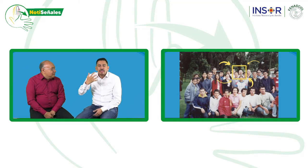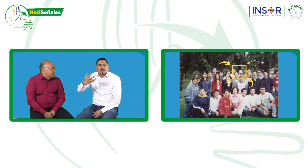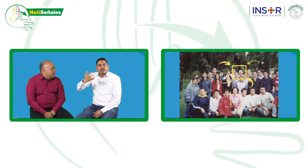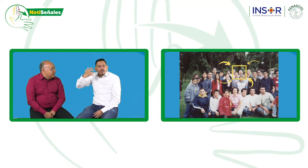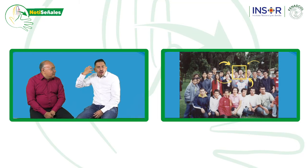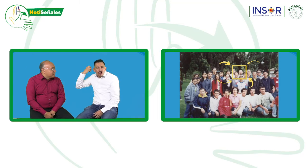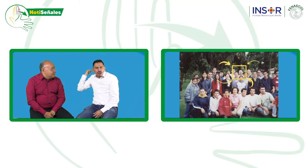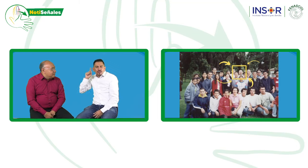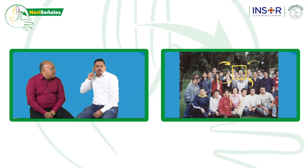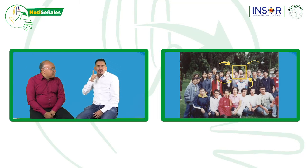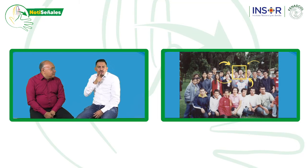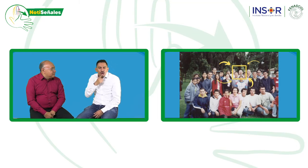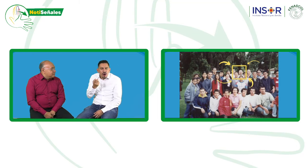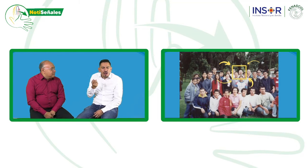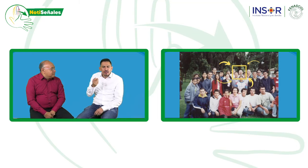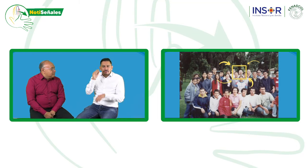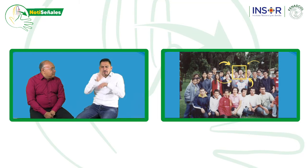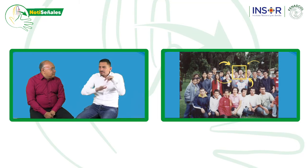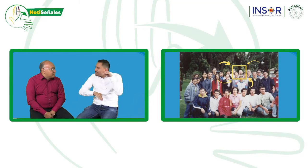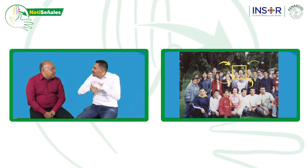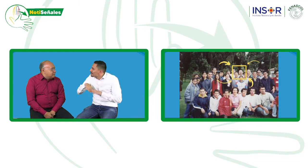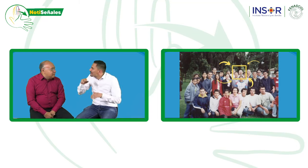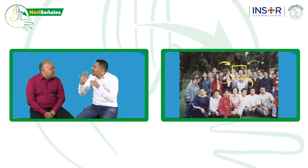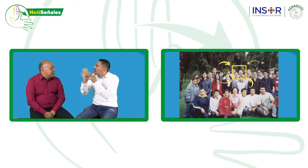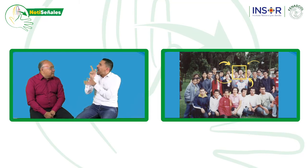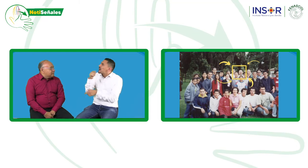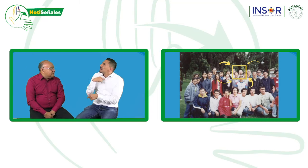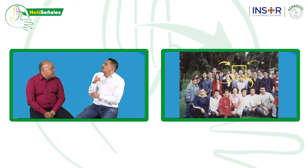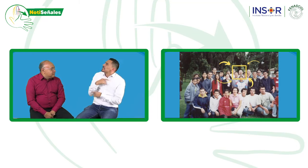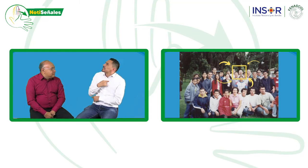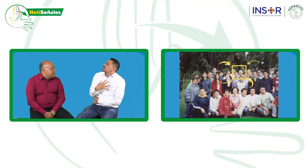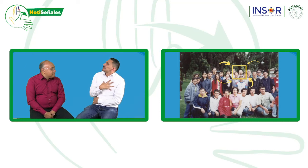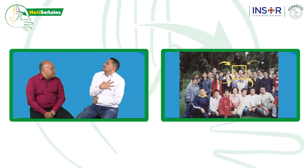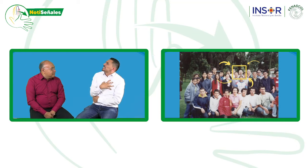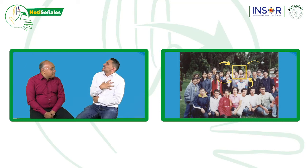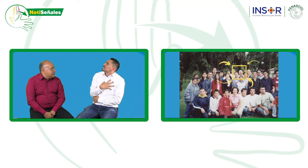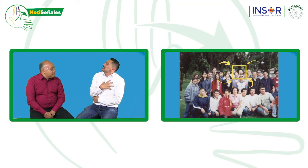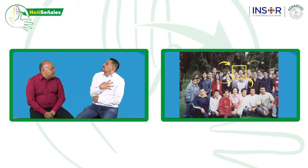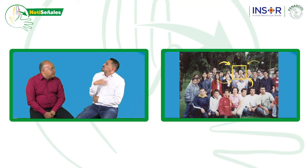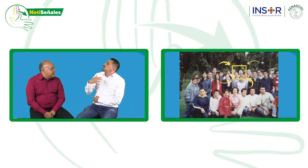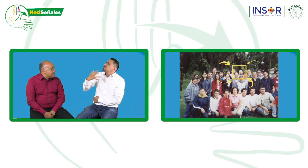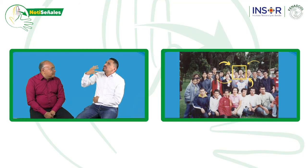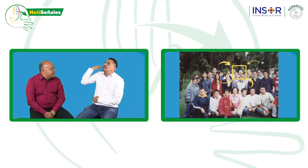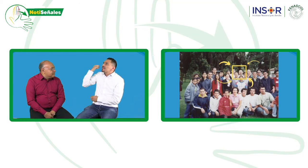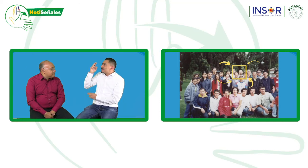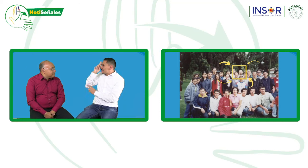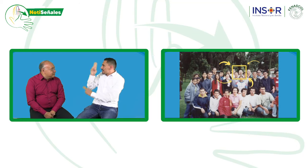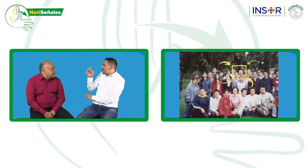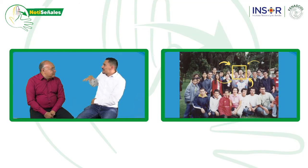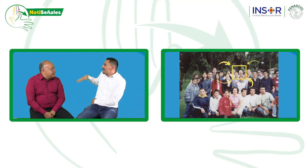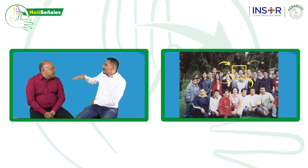asistí allí y precisamente allí estaba Joseph Murray Él empezó a hablar sobre la historia de